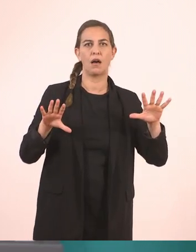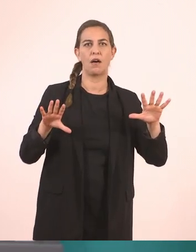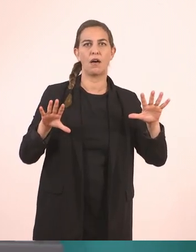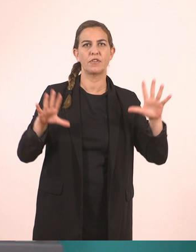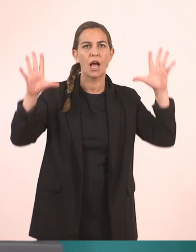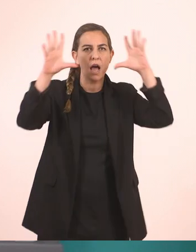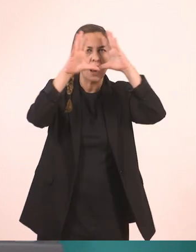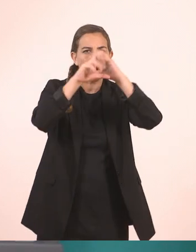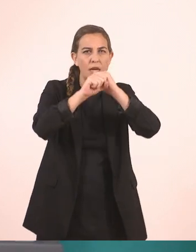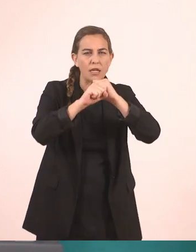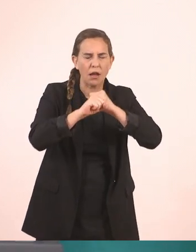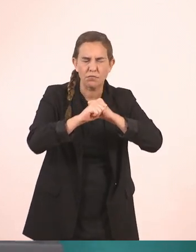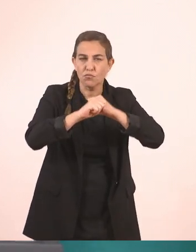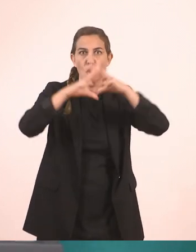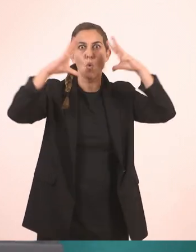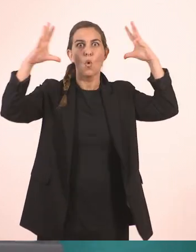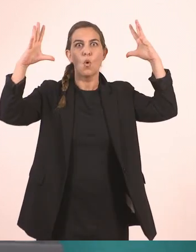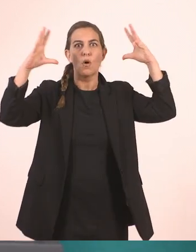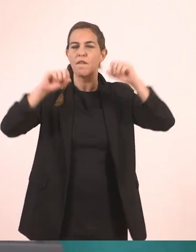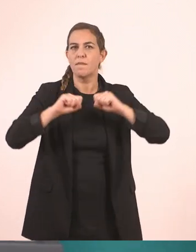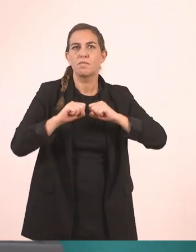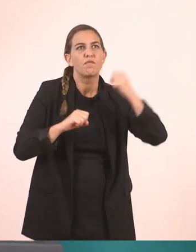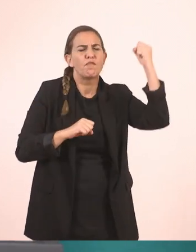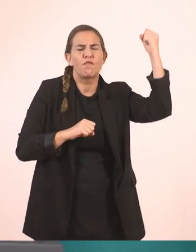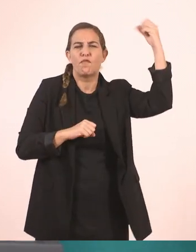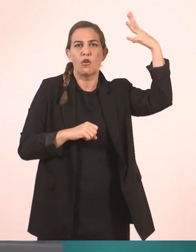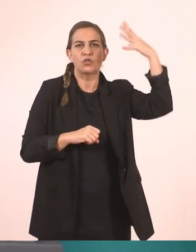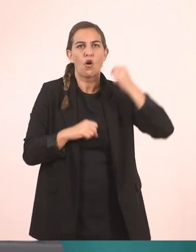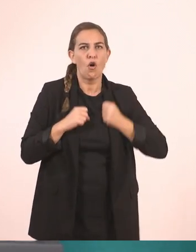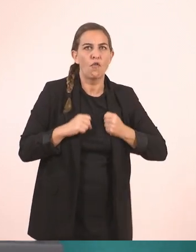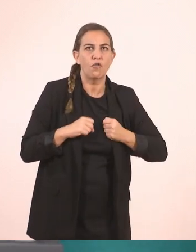Μια τεράστια λάμψη έκανε τους βοσκούς να πέσουν κάτω απ' τον φόβο τους